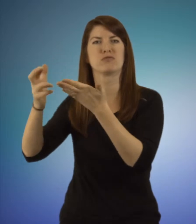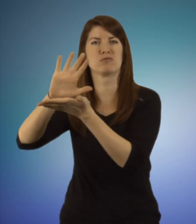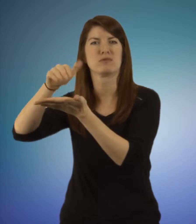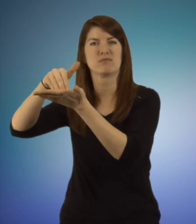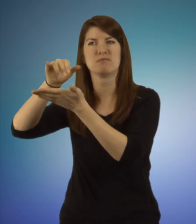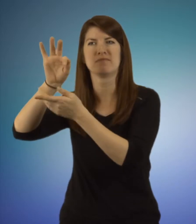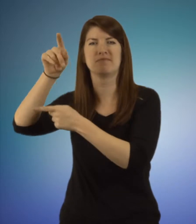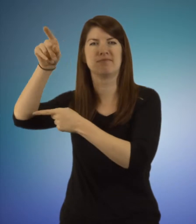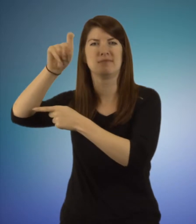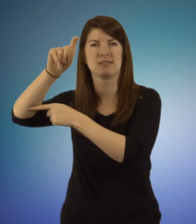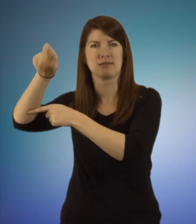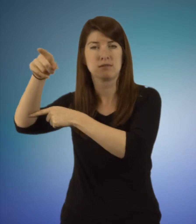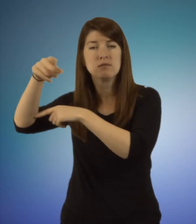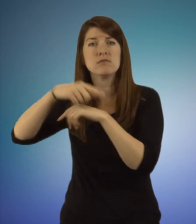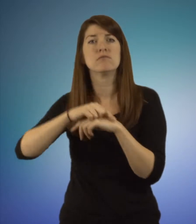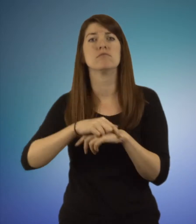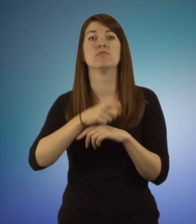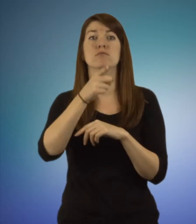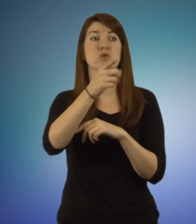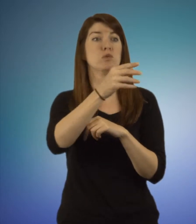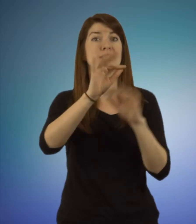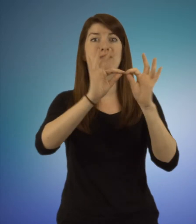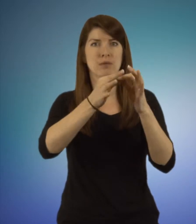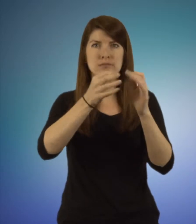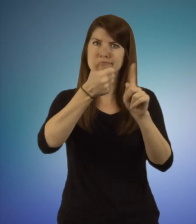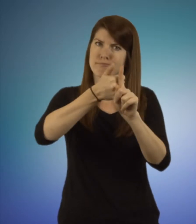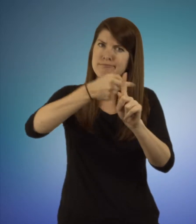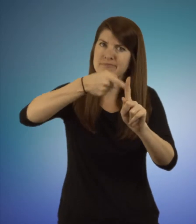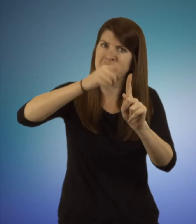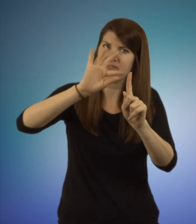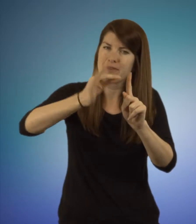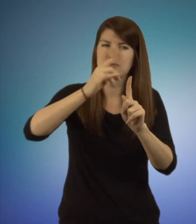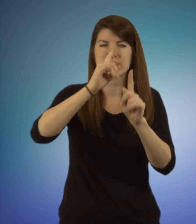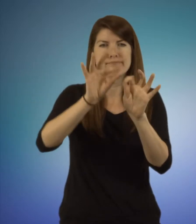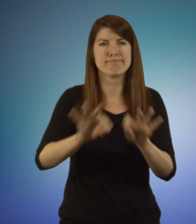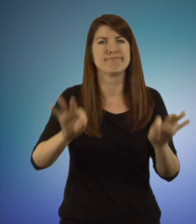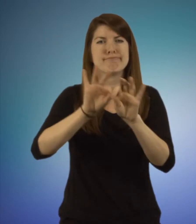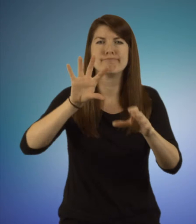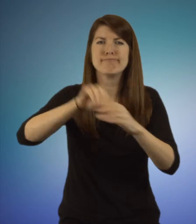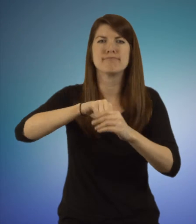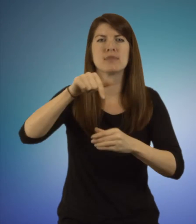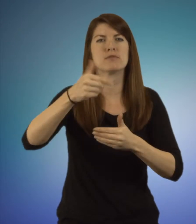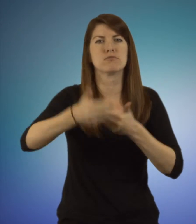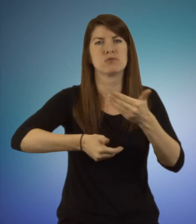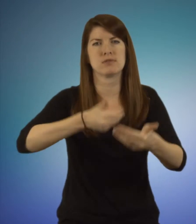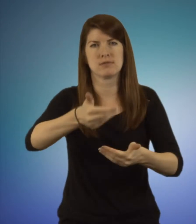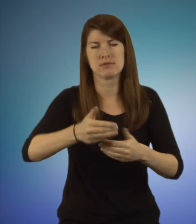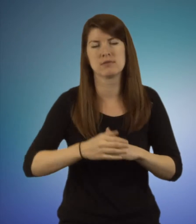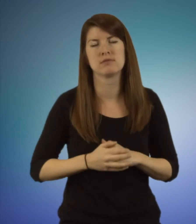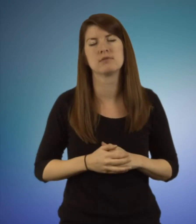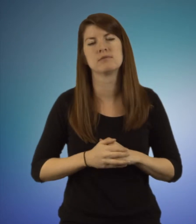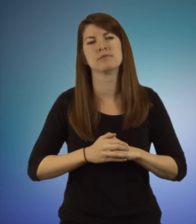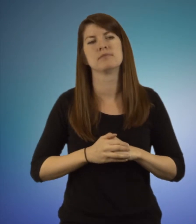Si un niño ha sido diagnosticado con pérdida auditiva, es importante saber que los